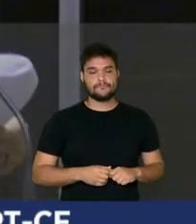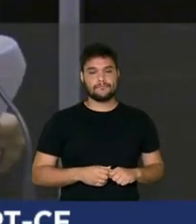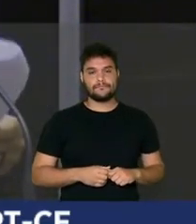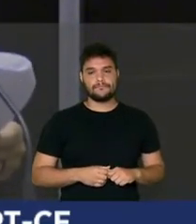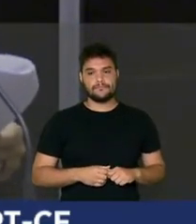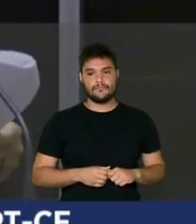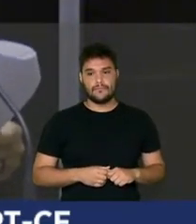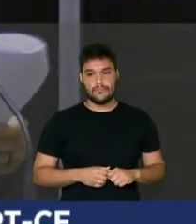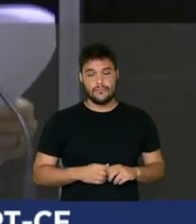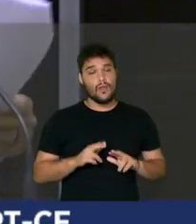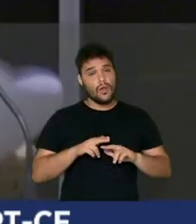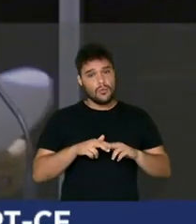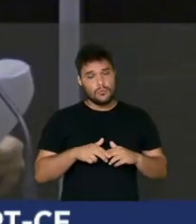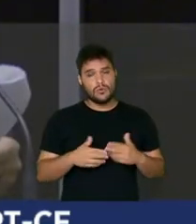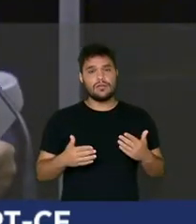TÉCNICA LEGISLATIVA E JUROS DIC DADE. TERMINO, PRESIDENTE,